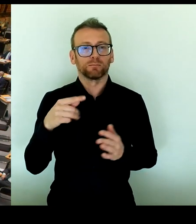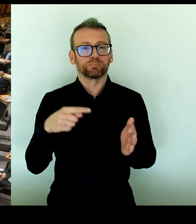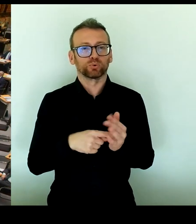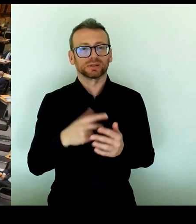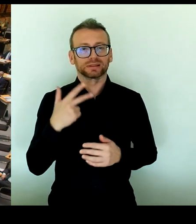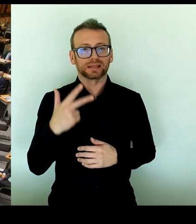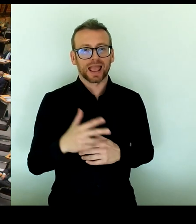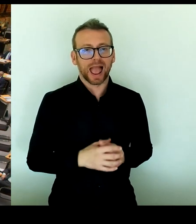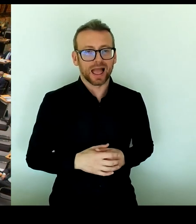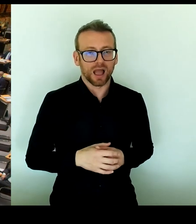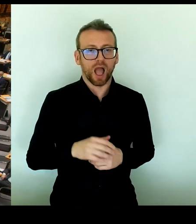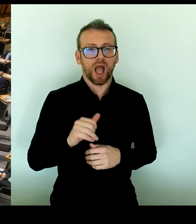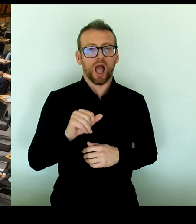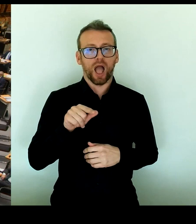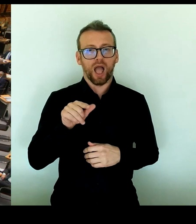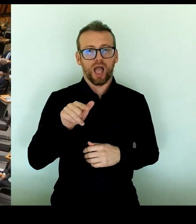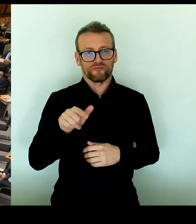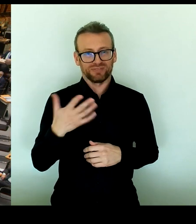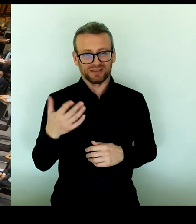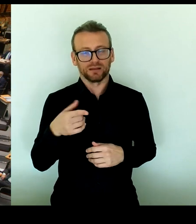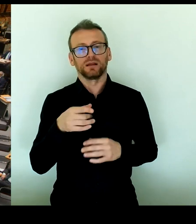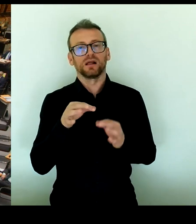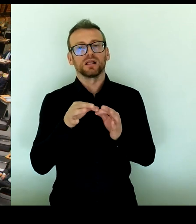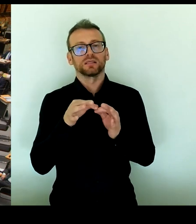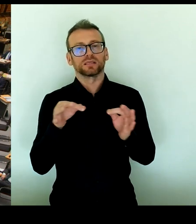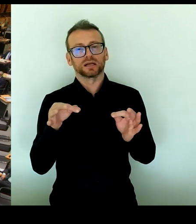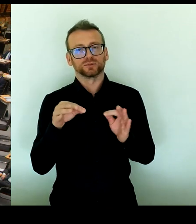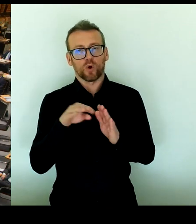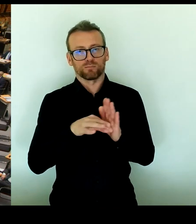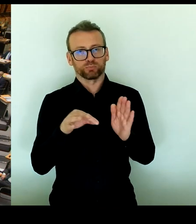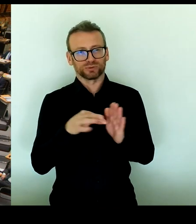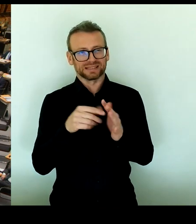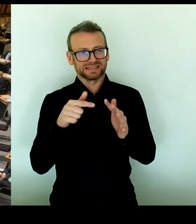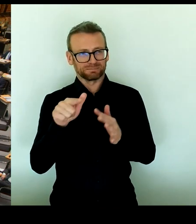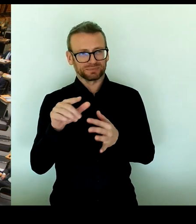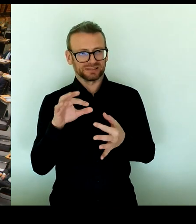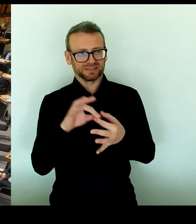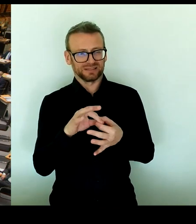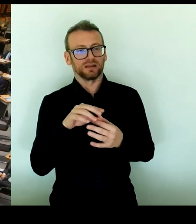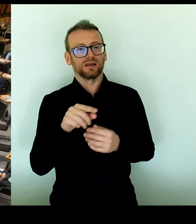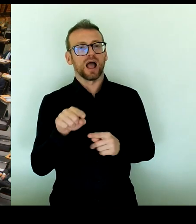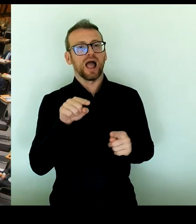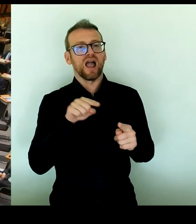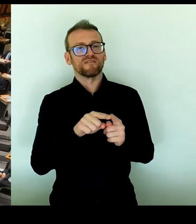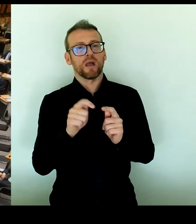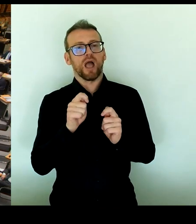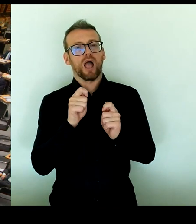Jahrzehnten sie verschwunden sein werden. Manche Parteien negieren das Existenzrecht der Kleingärten